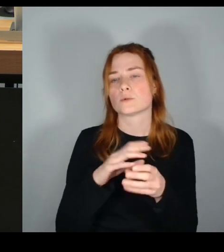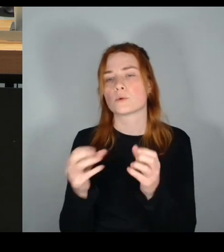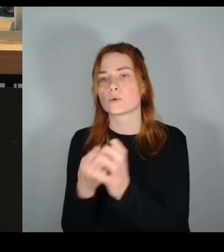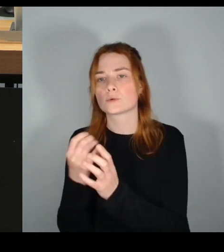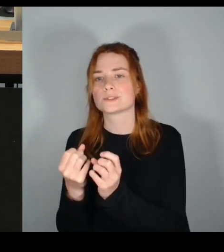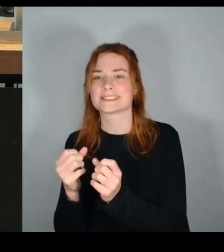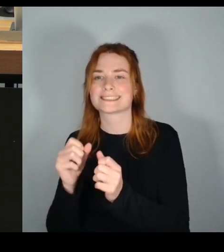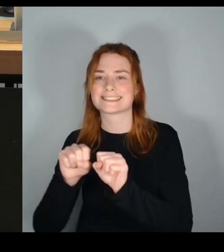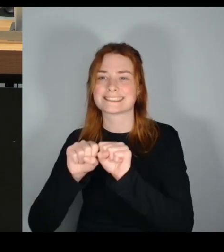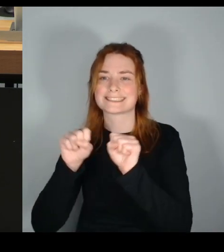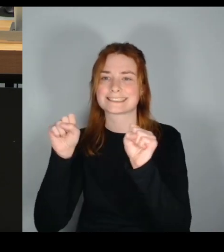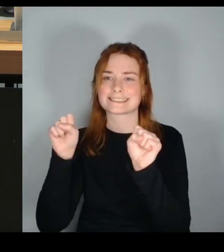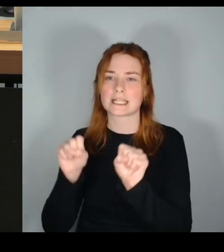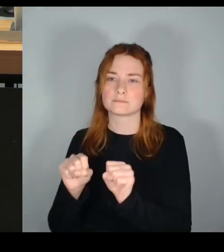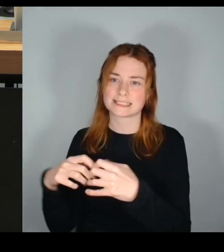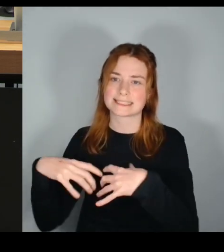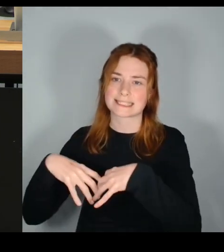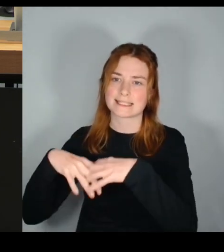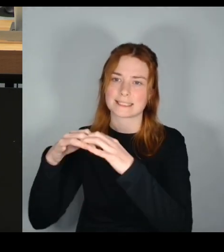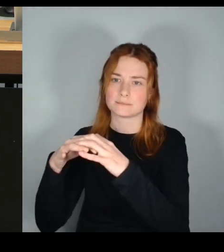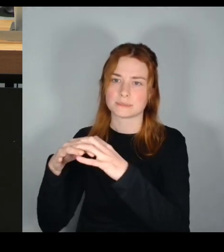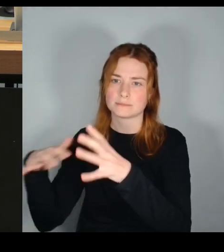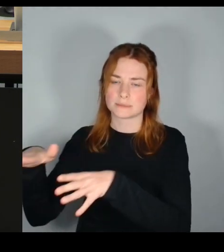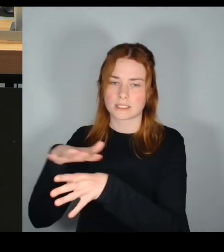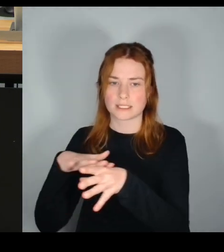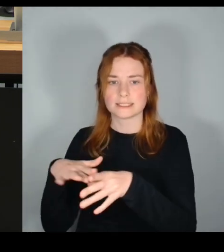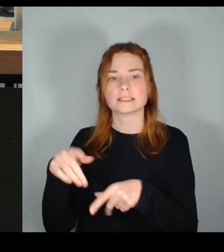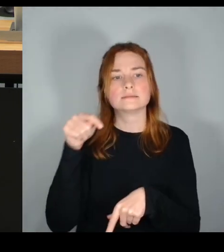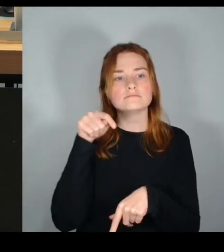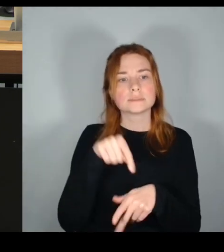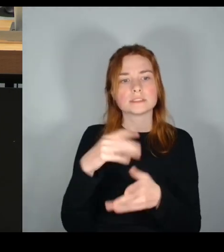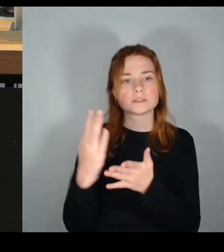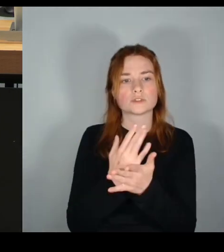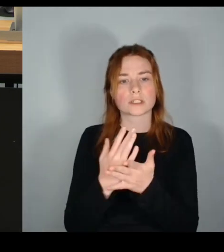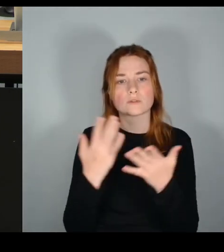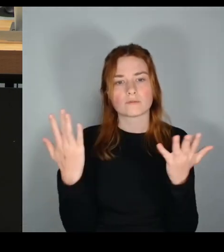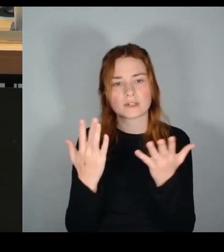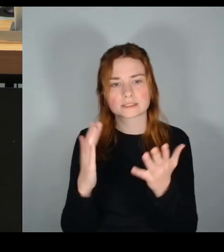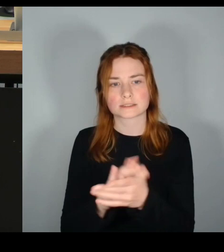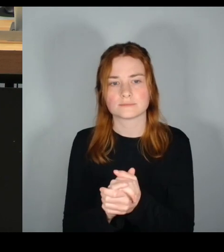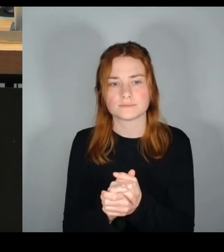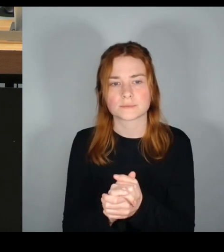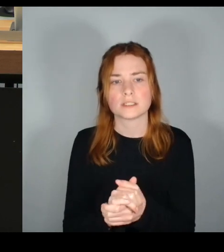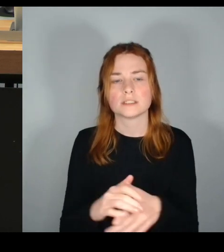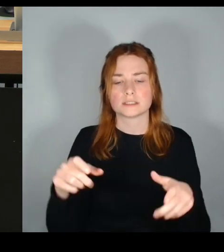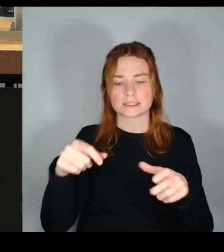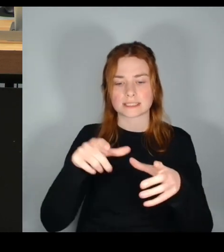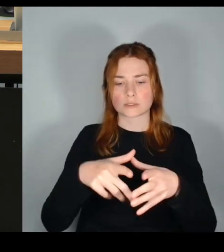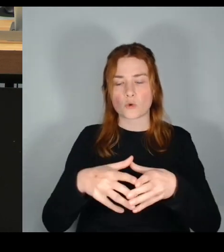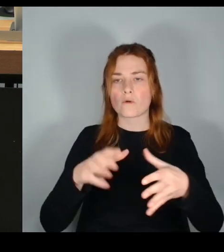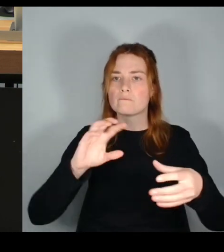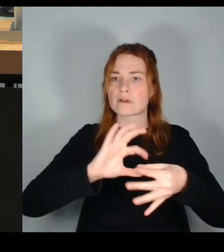die sektorenübergreifende Vernetzung. Die klappt wunderbar In Berlin verschmelzen traditionelle mit neuen Medien und Technologien,